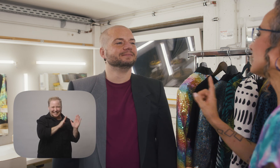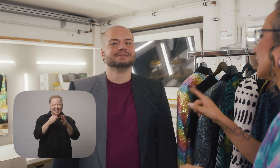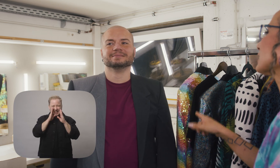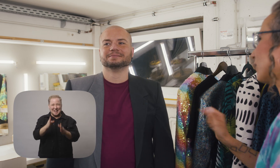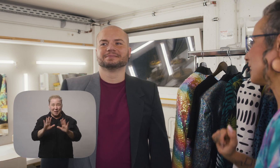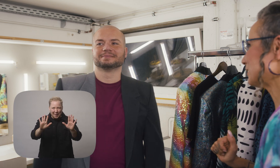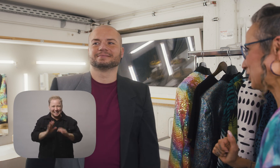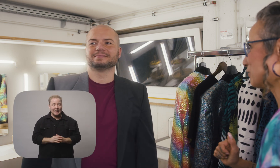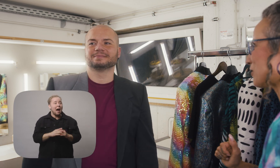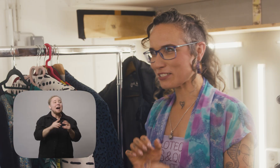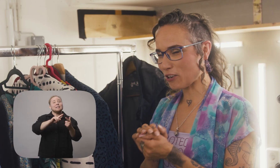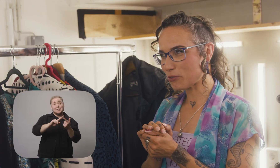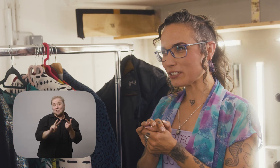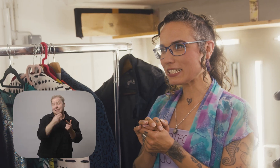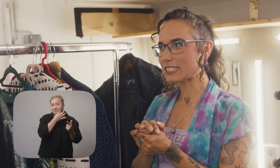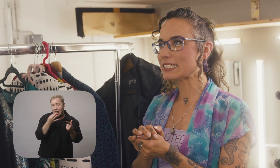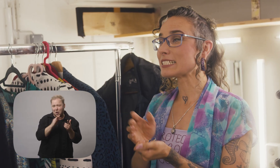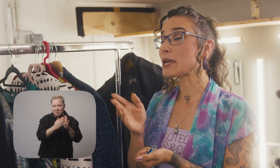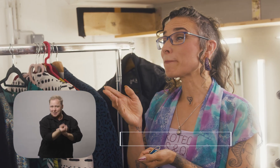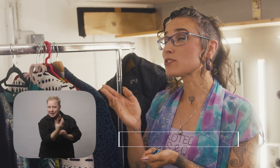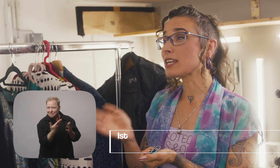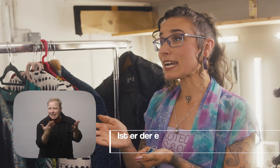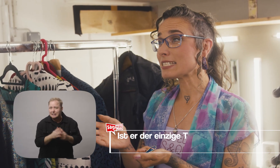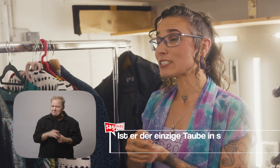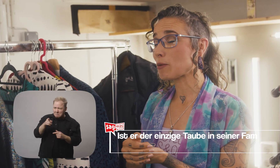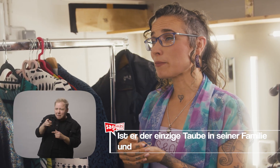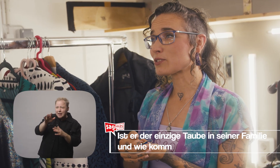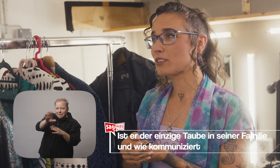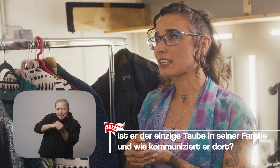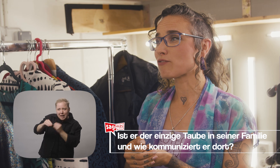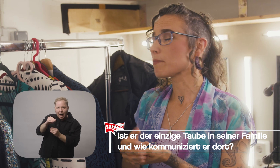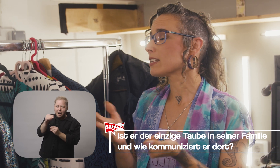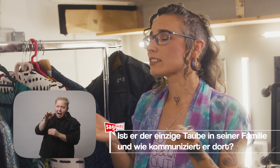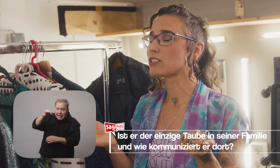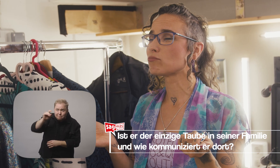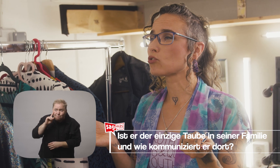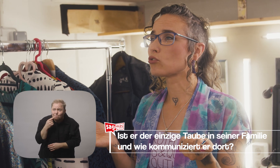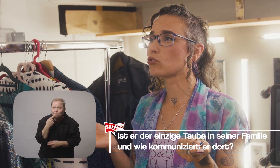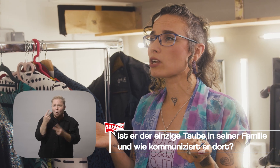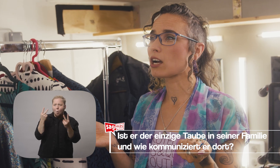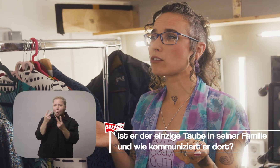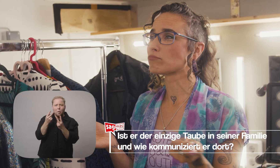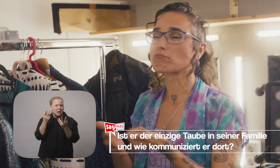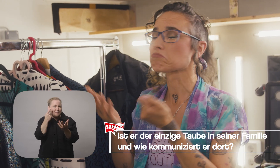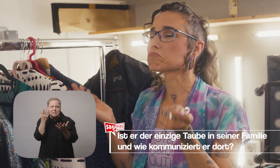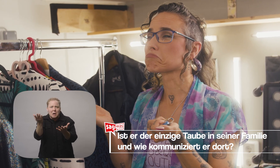Die andere Frage, die gestellt wurde aus der Community an dich ist: Bist du die einzig taube Person in deiner Familie oder